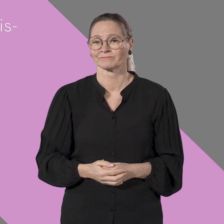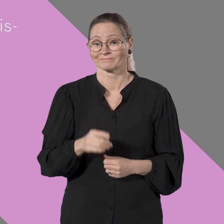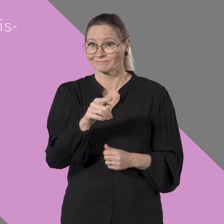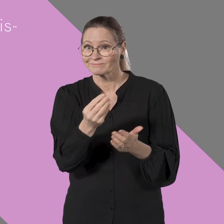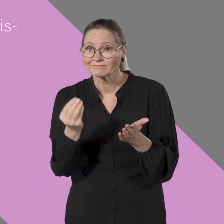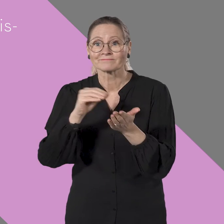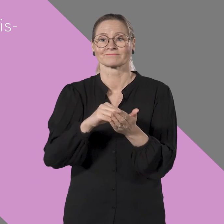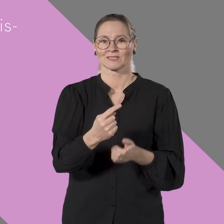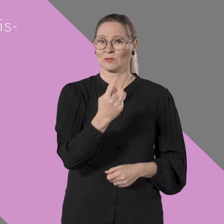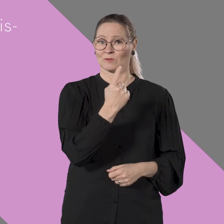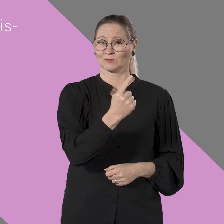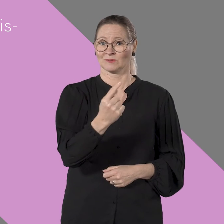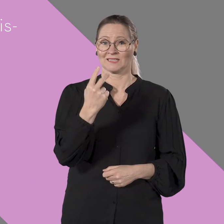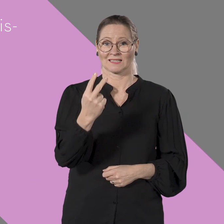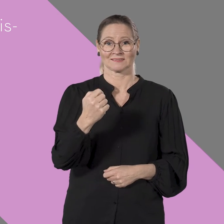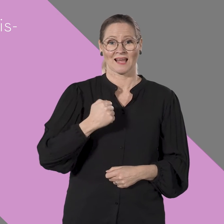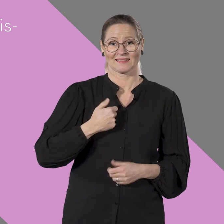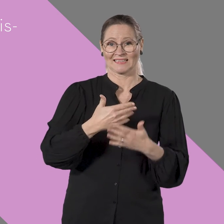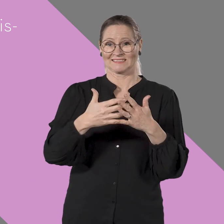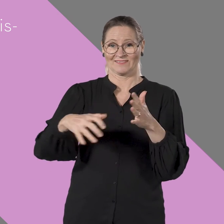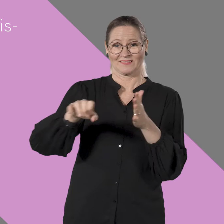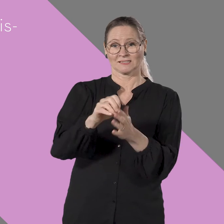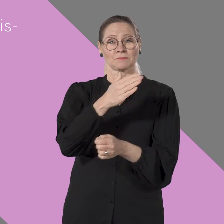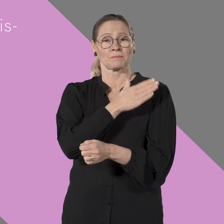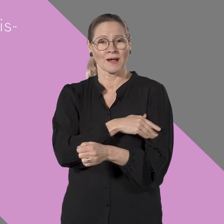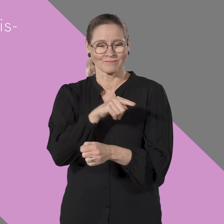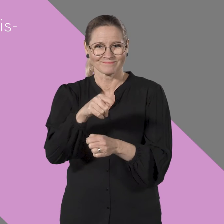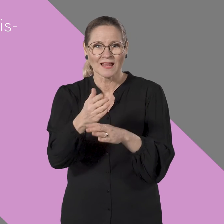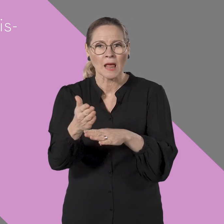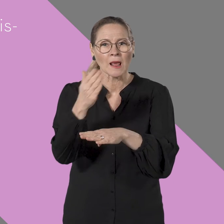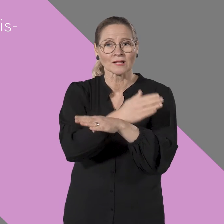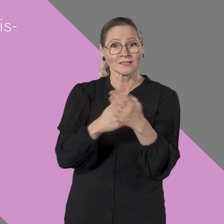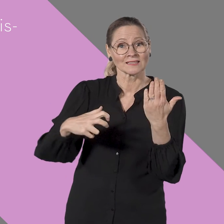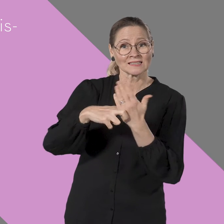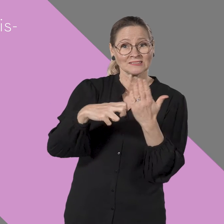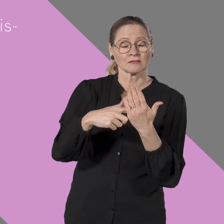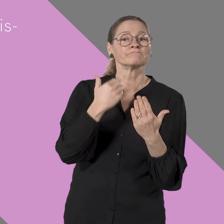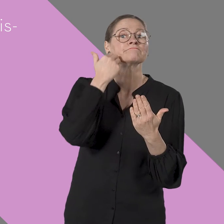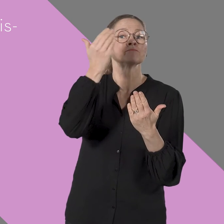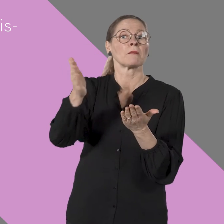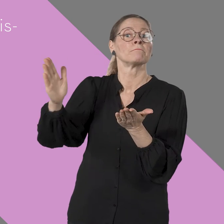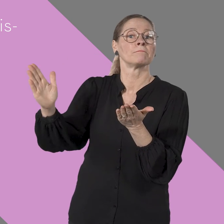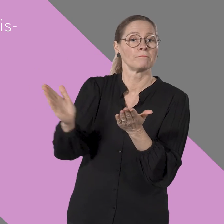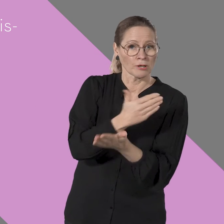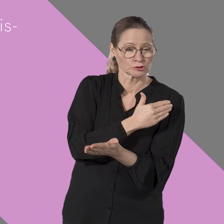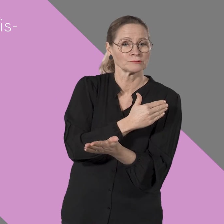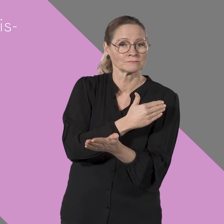Lisäksi 112-hätätekstiviestipalvelun ennakkorekisteröinti ollaan poistamassa.